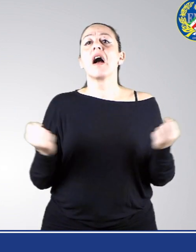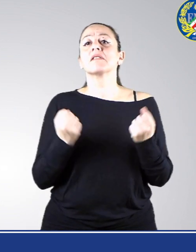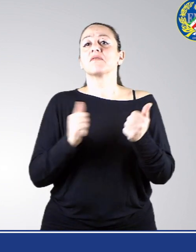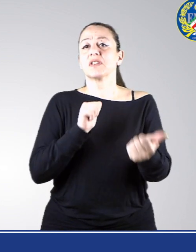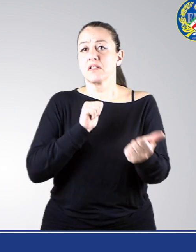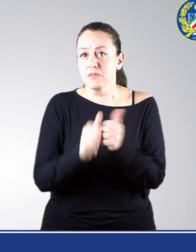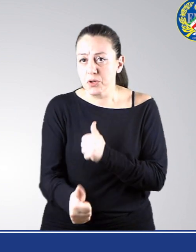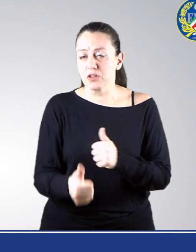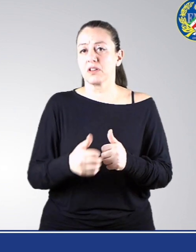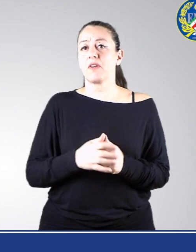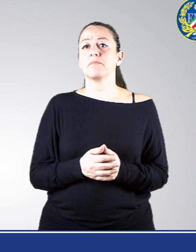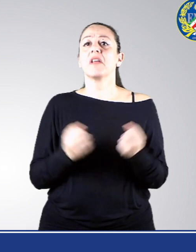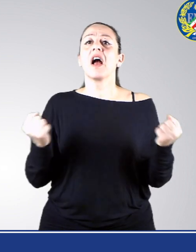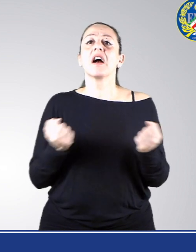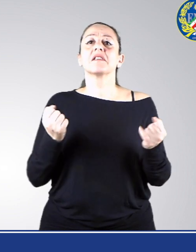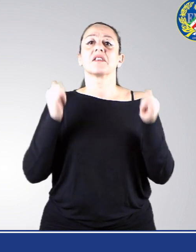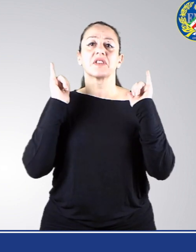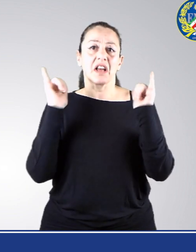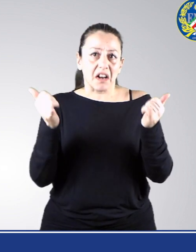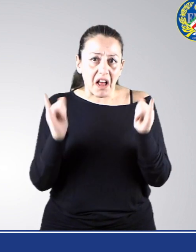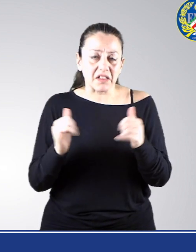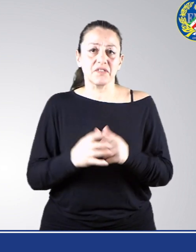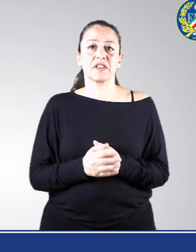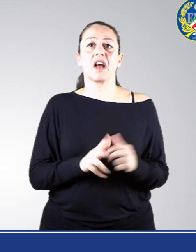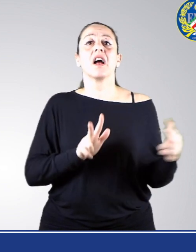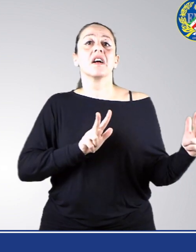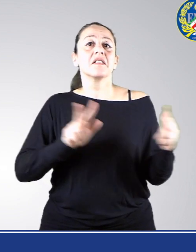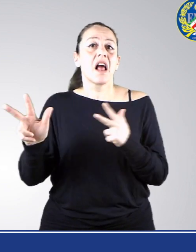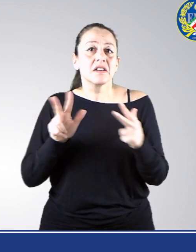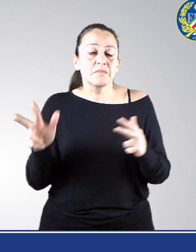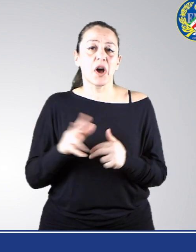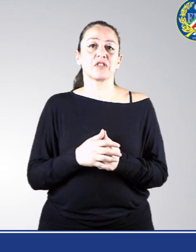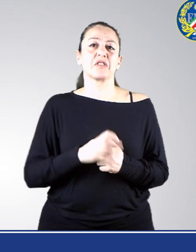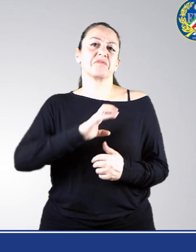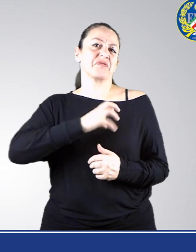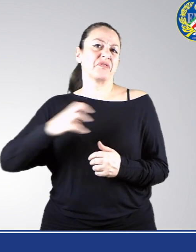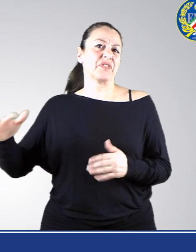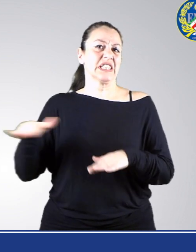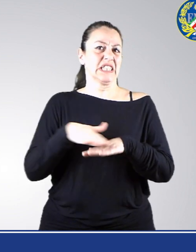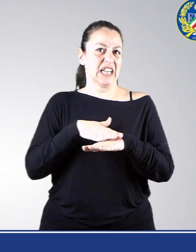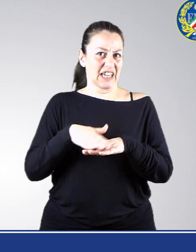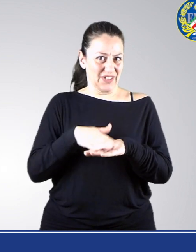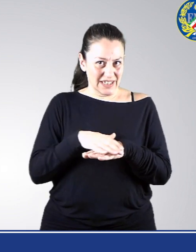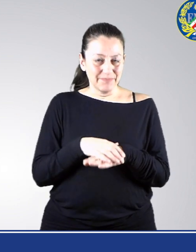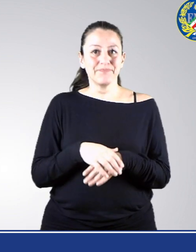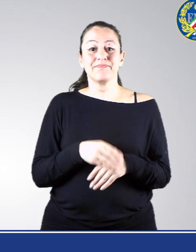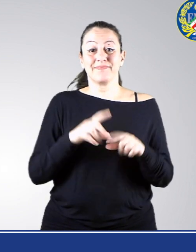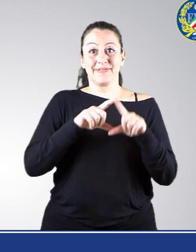alla proposte di carattere culturale, sportivo e ricreativo.